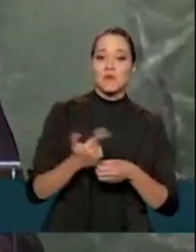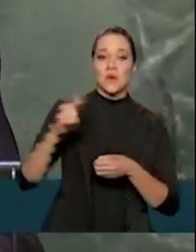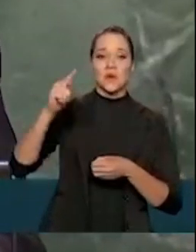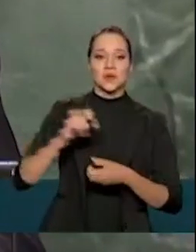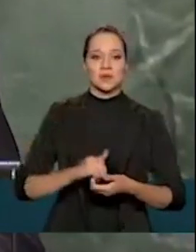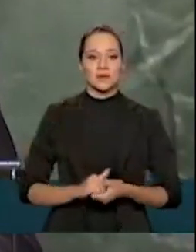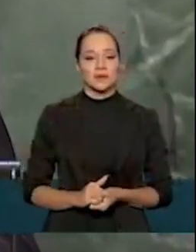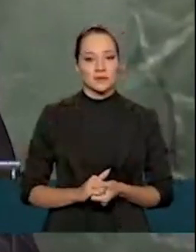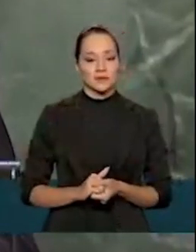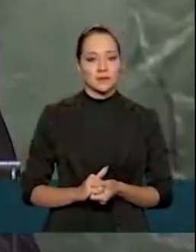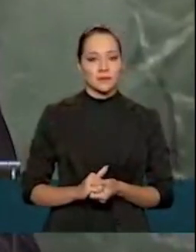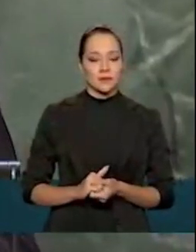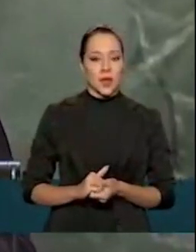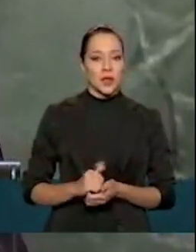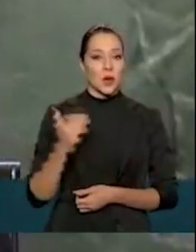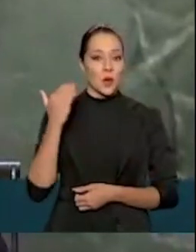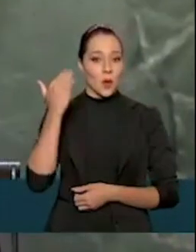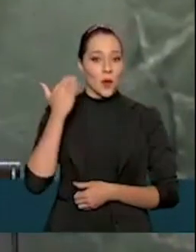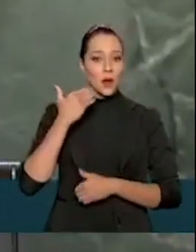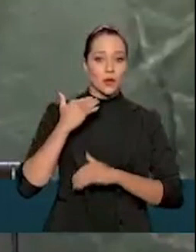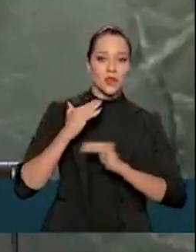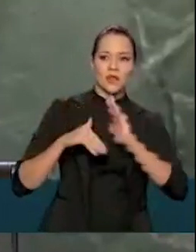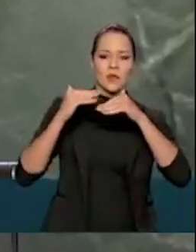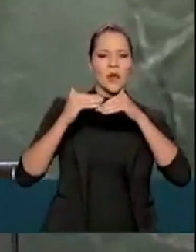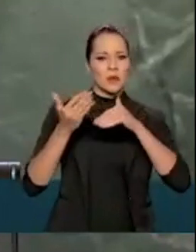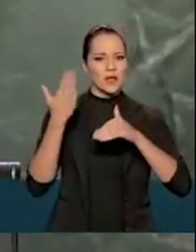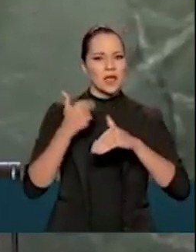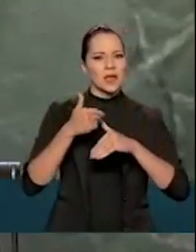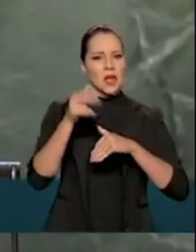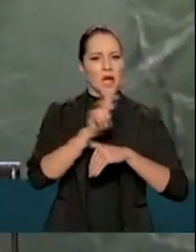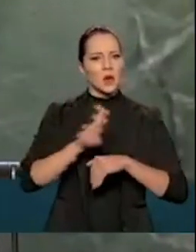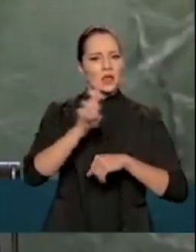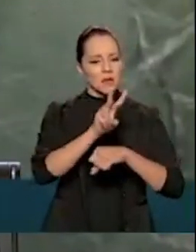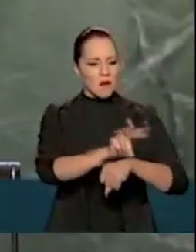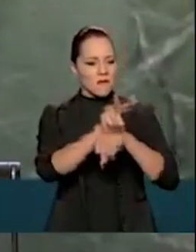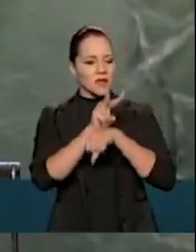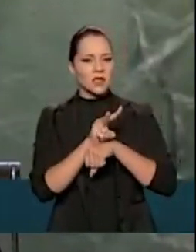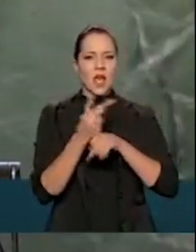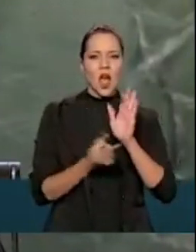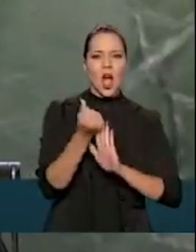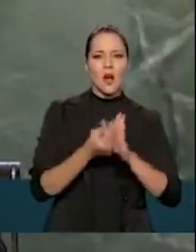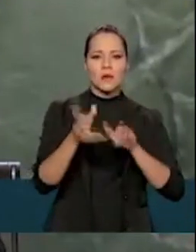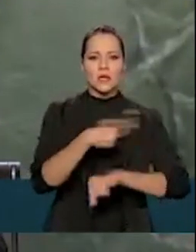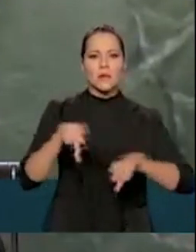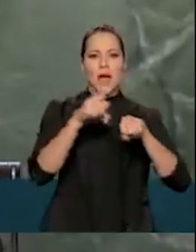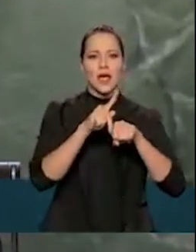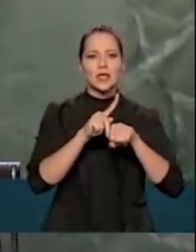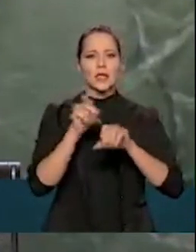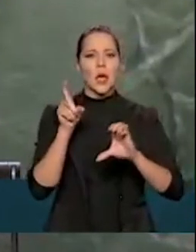o nosso banco de desenvolvimento era usado para financiar obras em países comunistas sem garantias